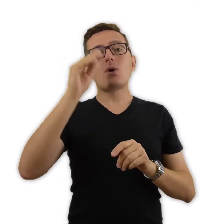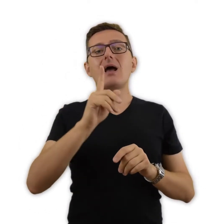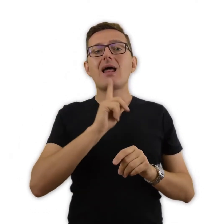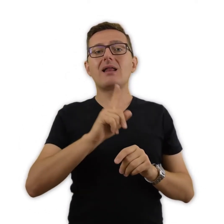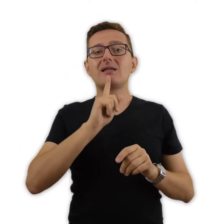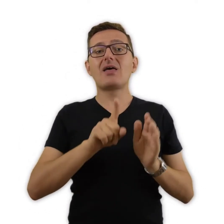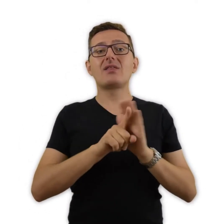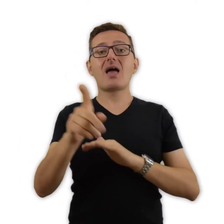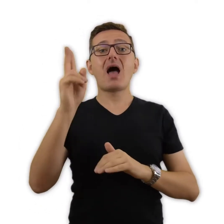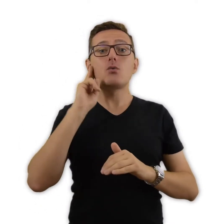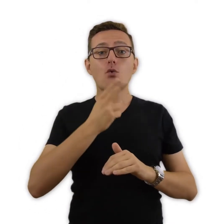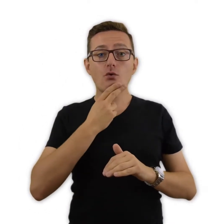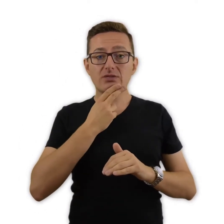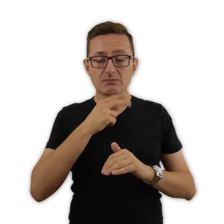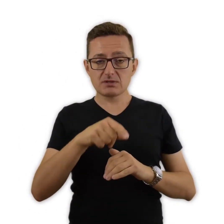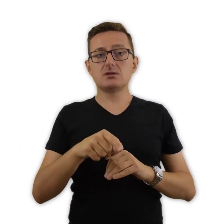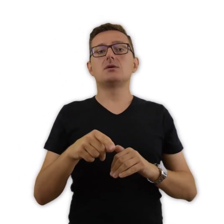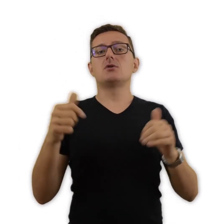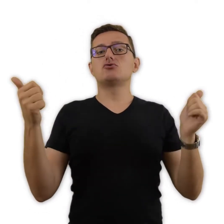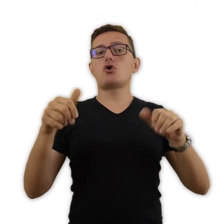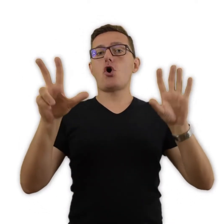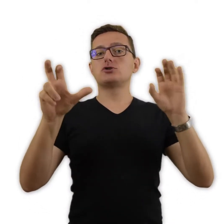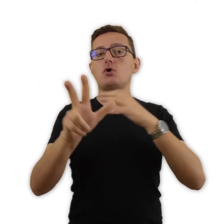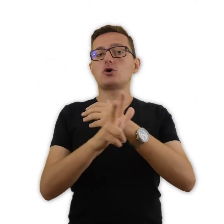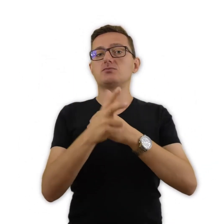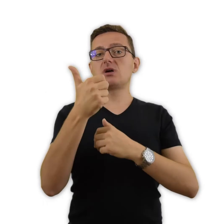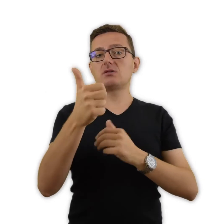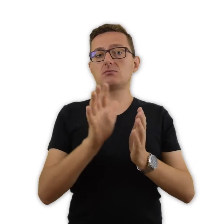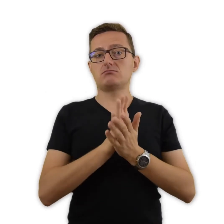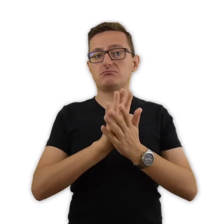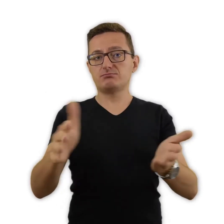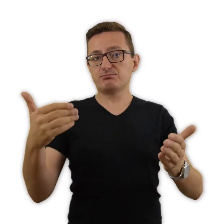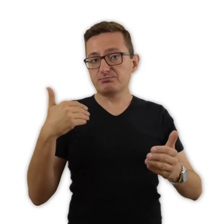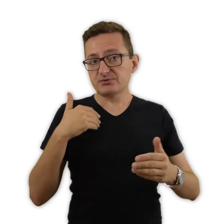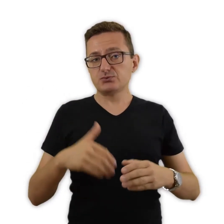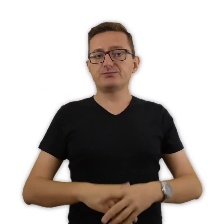„Nauka religii dla głuchoniemych”, który został wydany w 1881 roku.